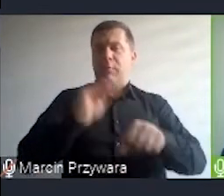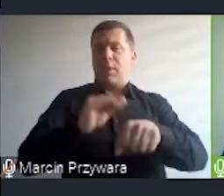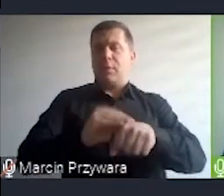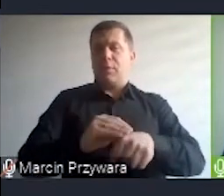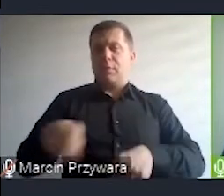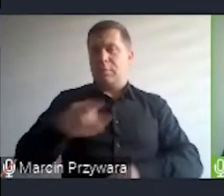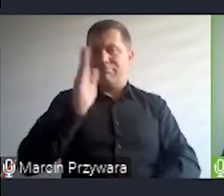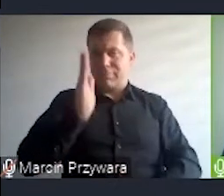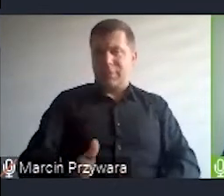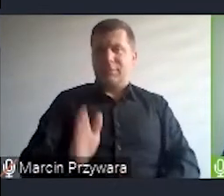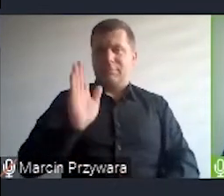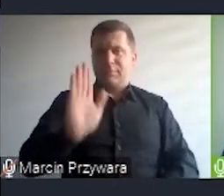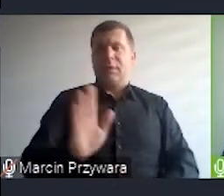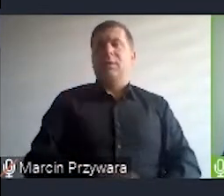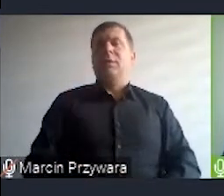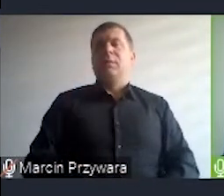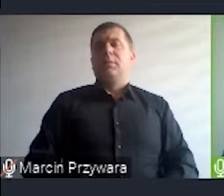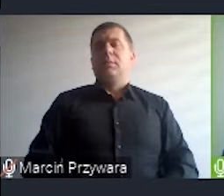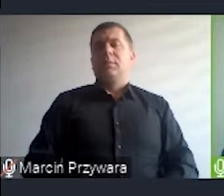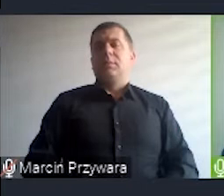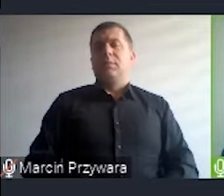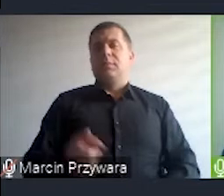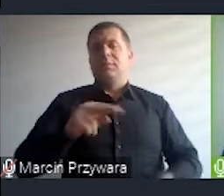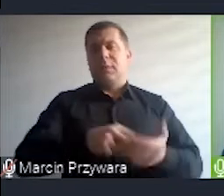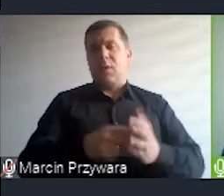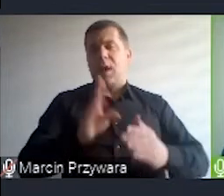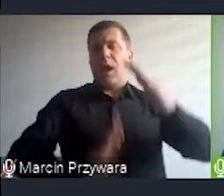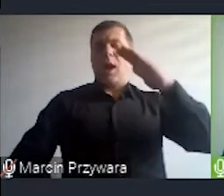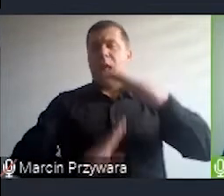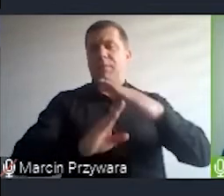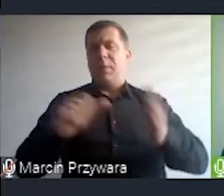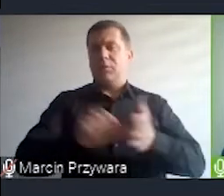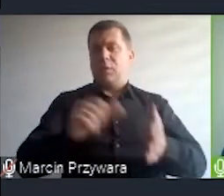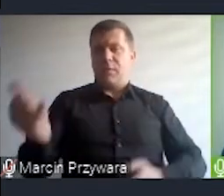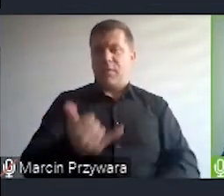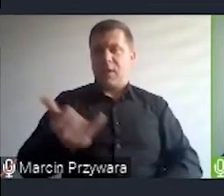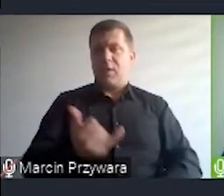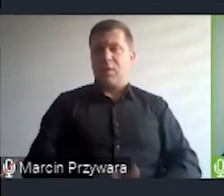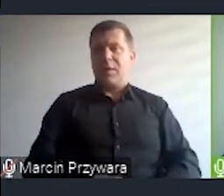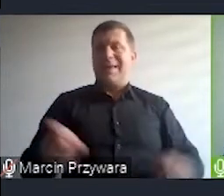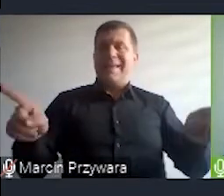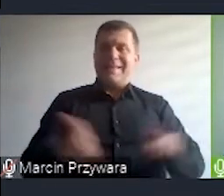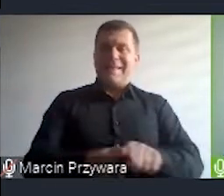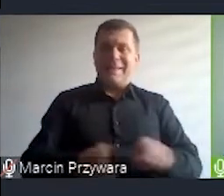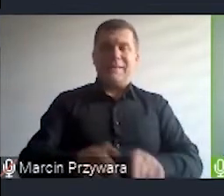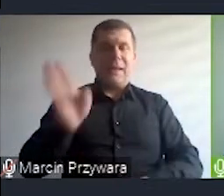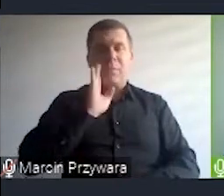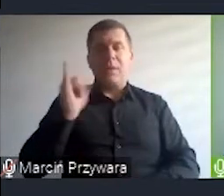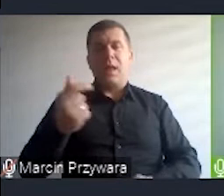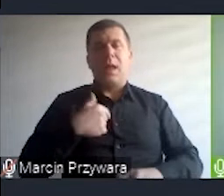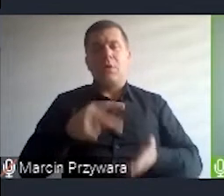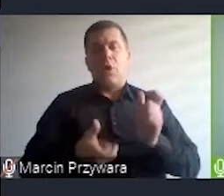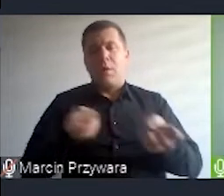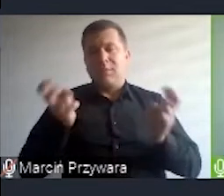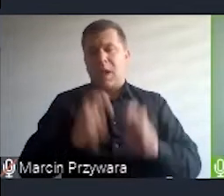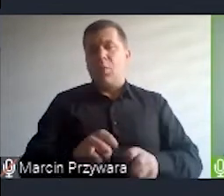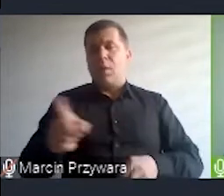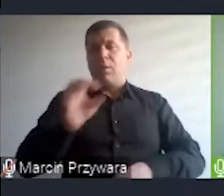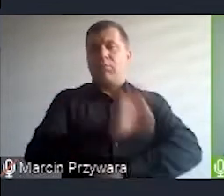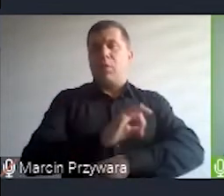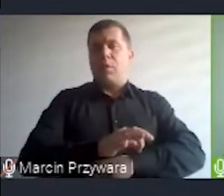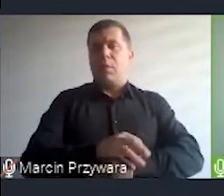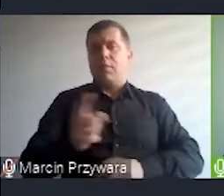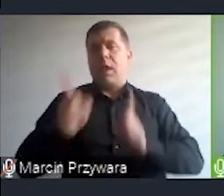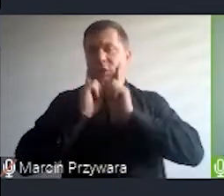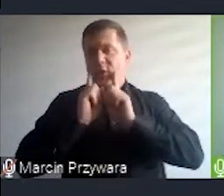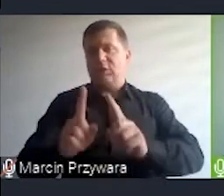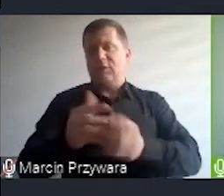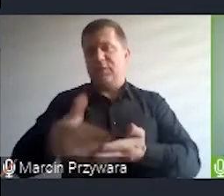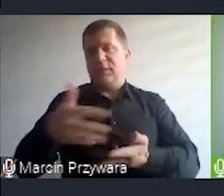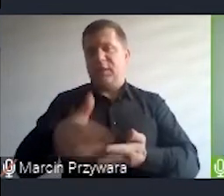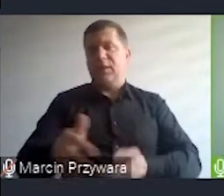będziecie mieli Państwo założony limit środków trwałych tak samo jak ten limit był zakładany w projekcie na rzeczywistych wydatkach,